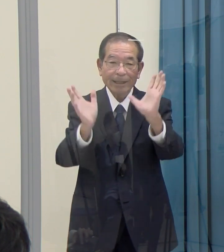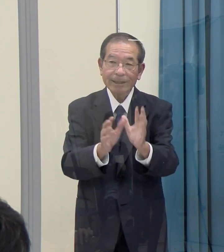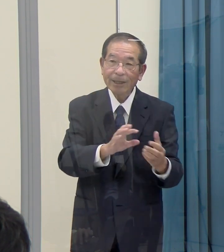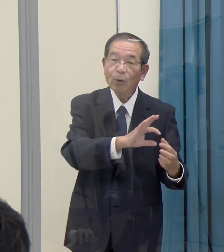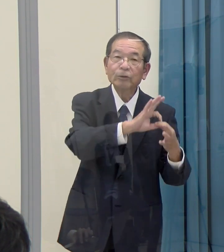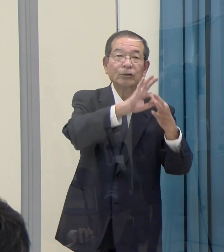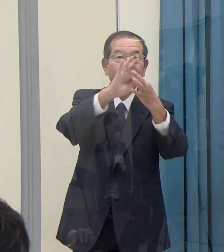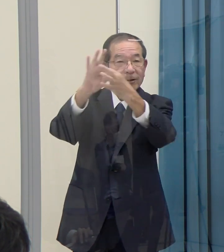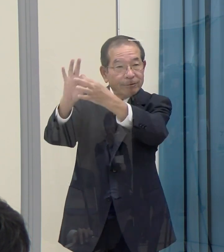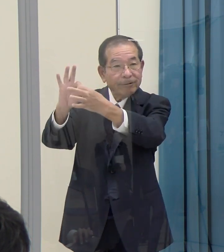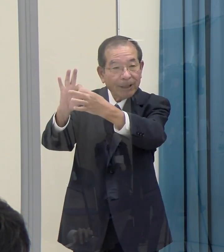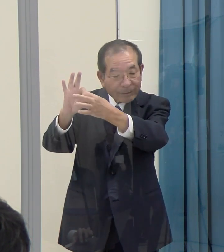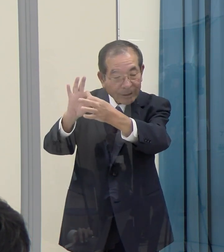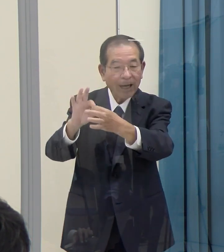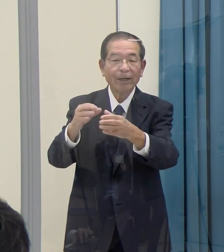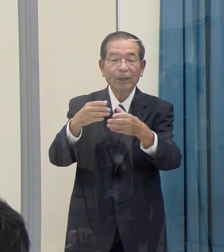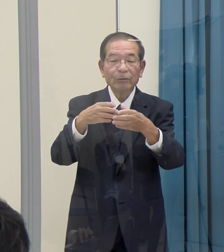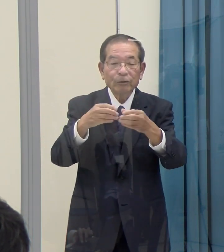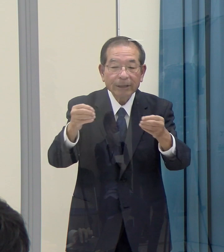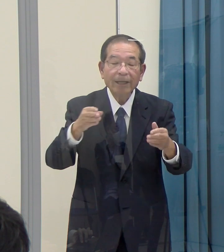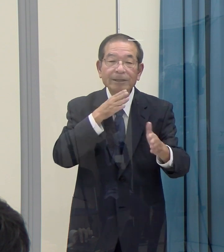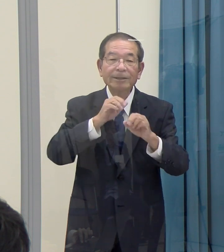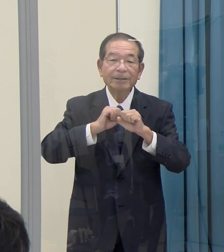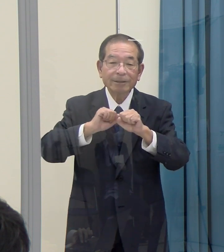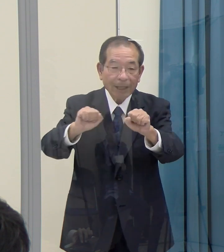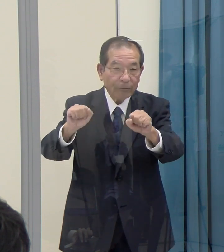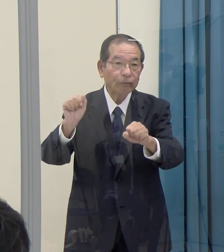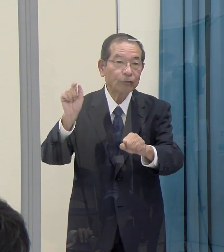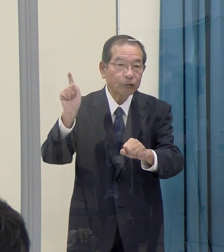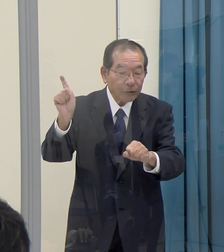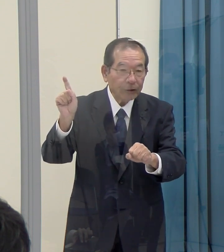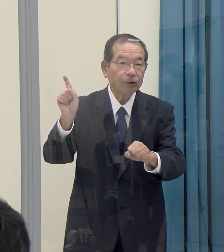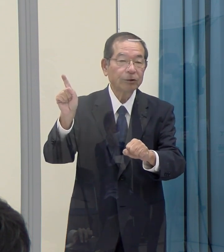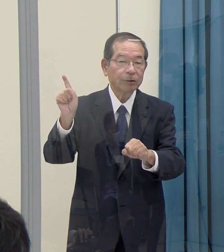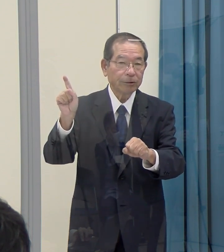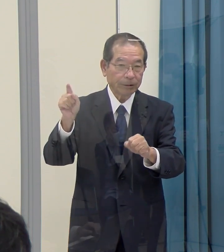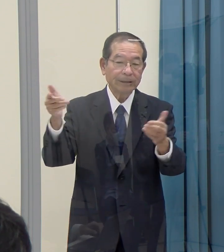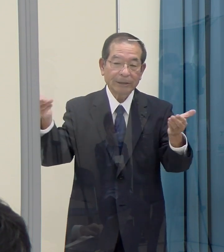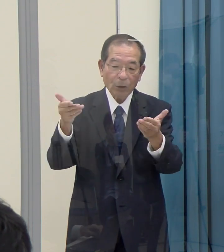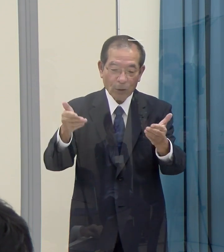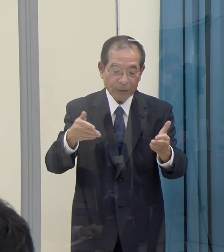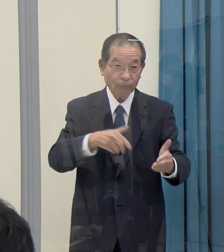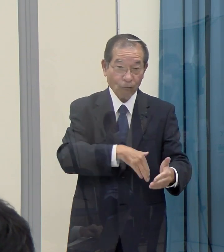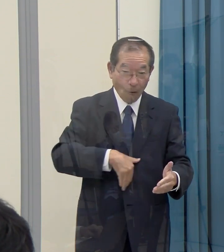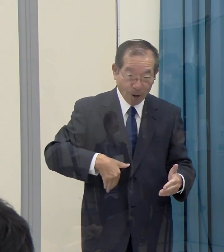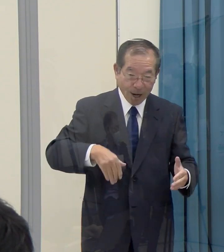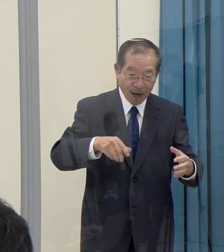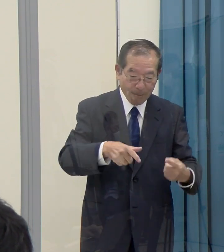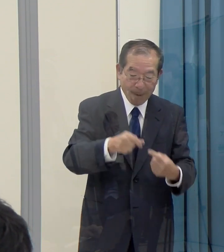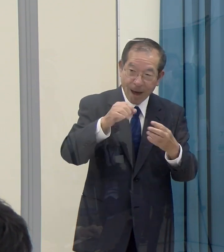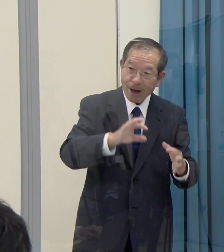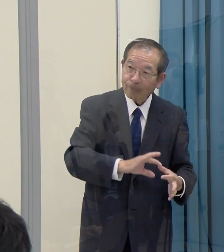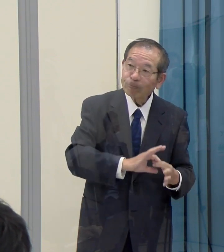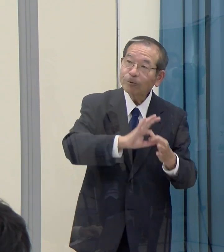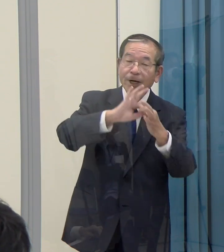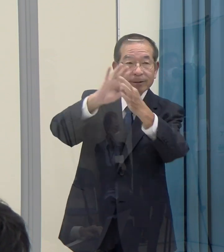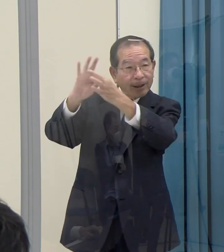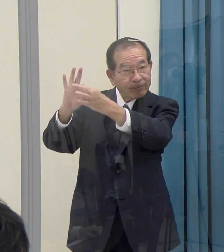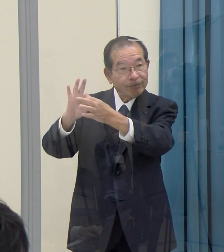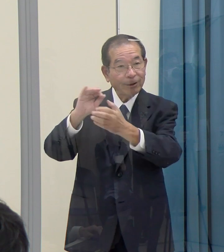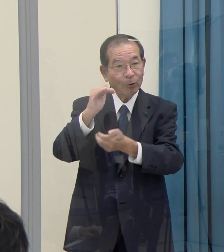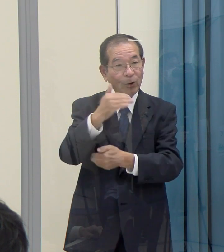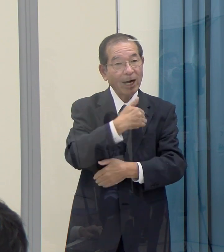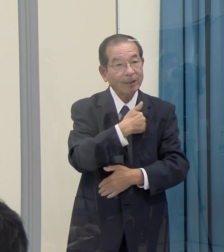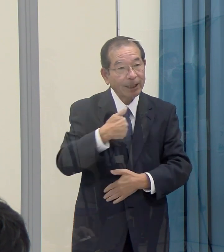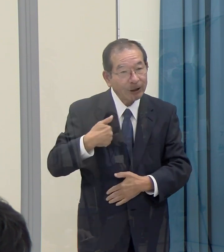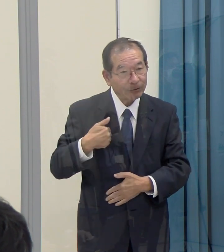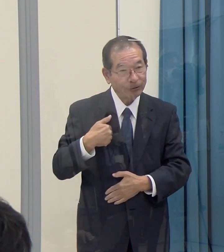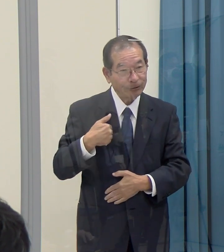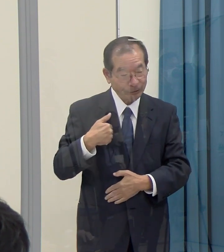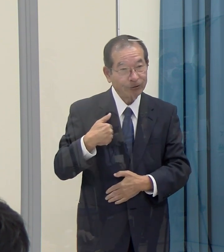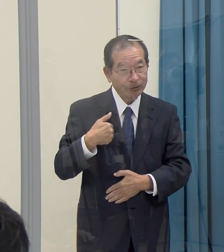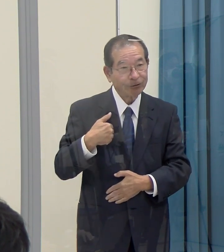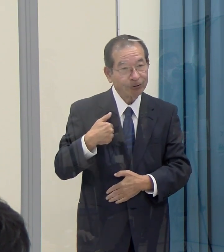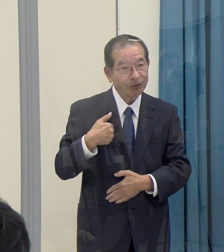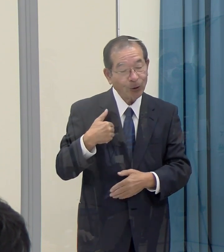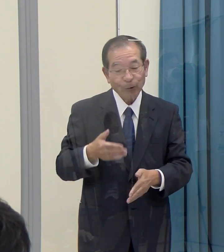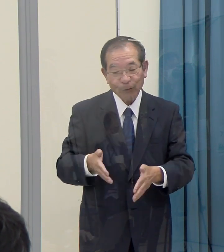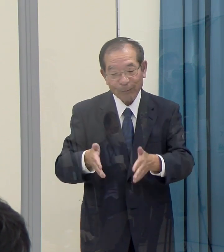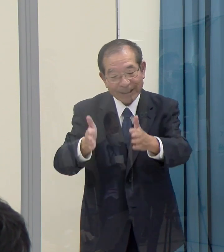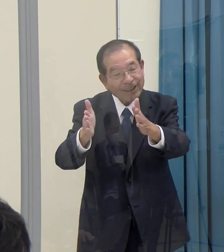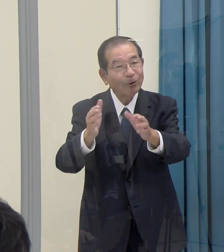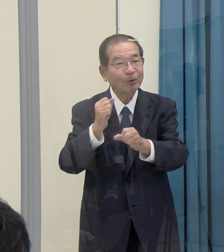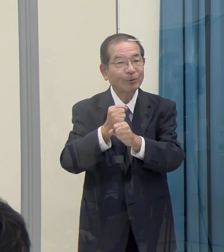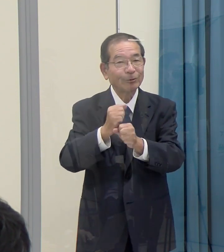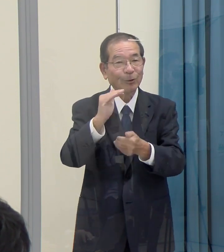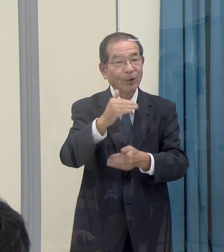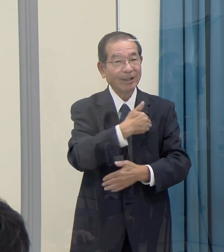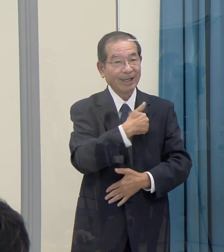スムーズに国のジャパン・ライジング・スター・プロジェクト等につないでいくことができる、そういうパスウエイが構築できると考えています。